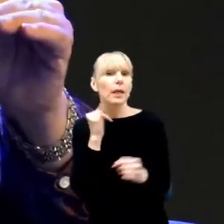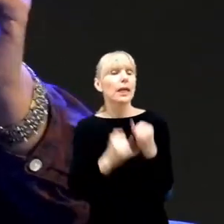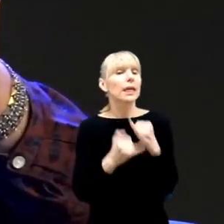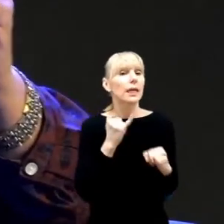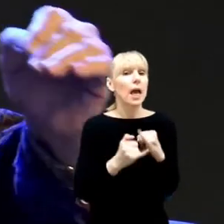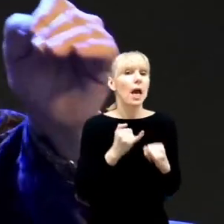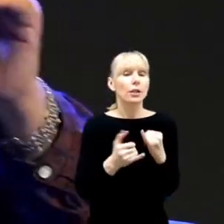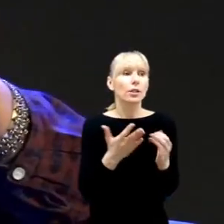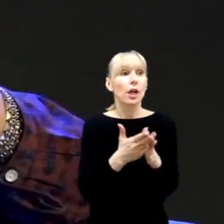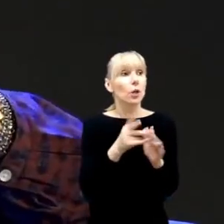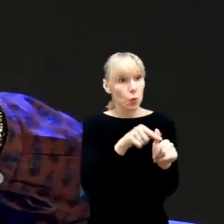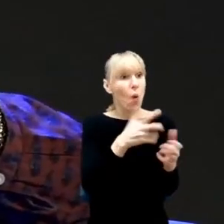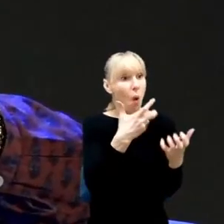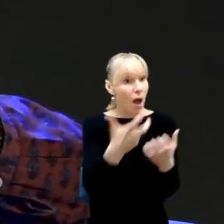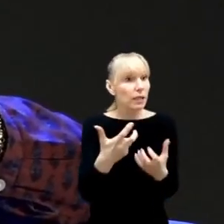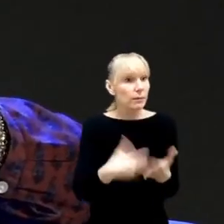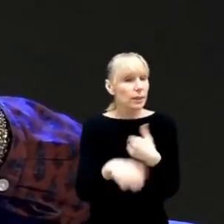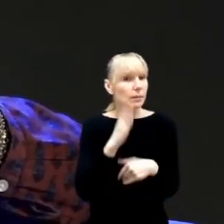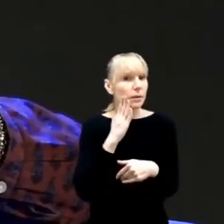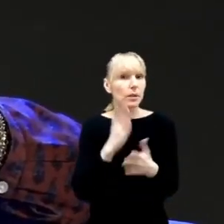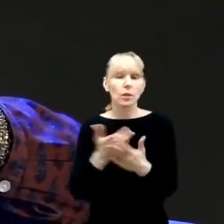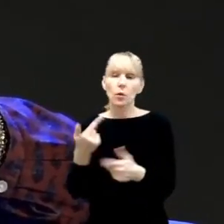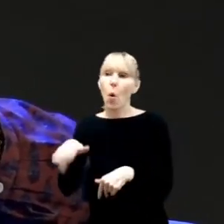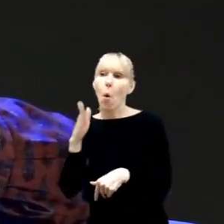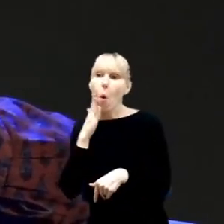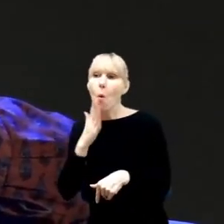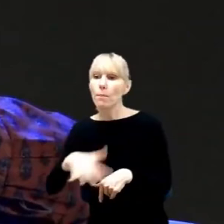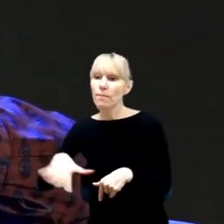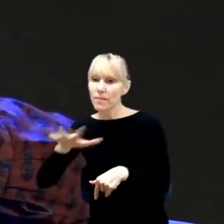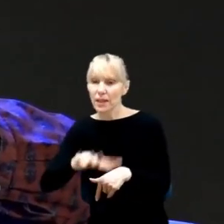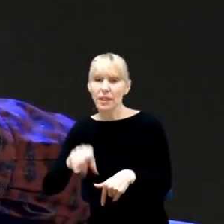to mieszkańcy będą mieli szansę skorzystać z tych programów.